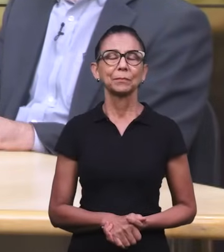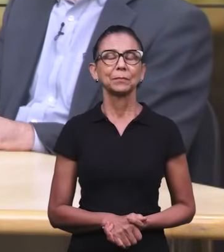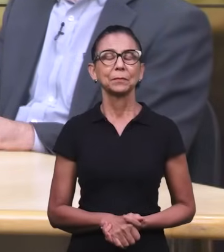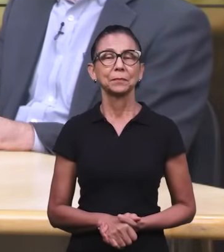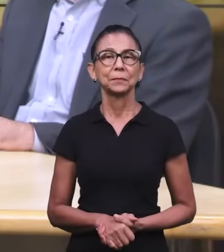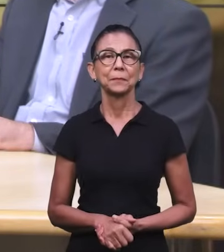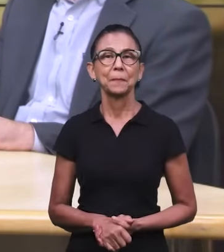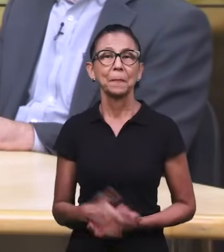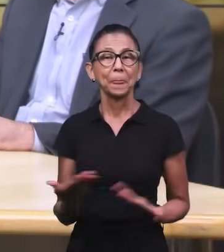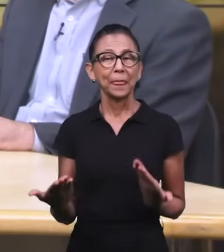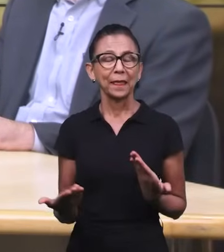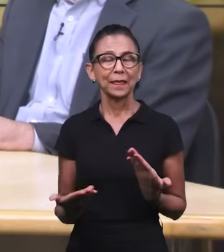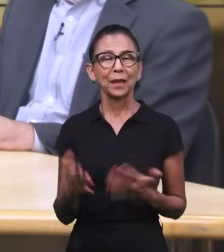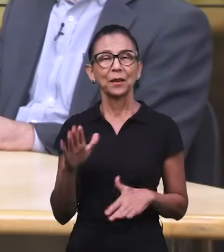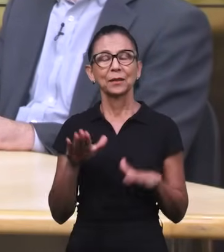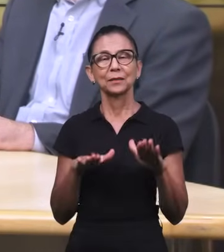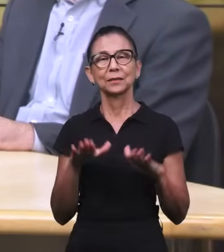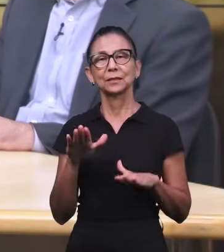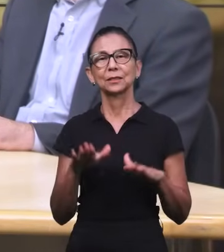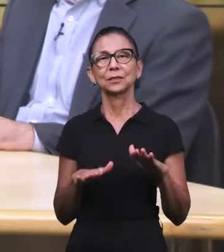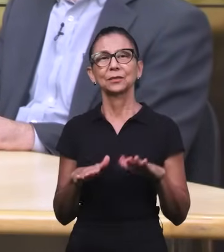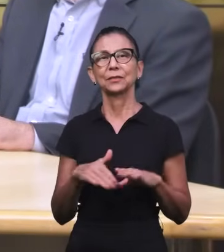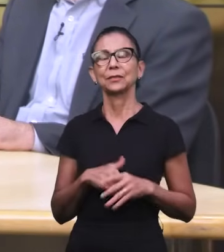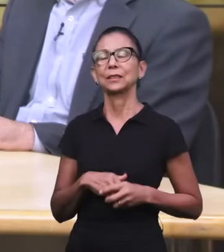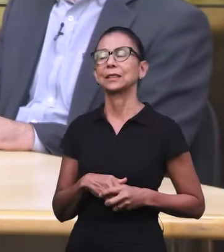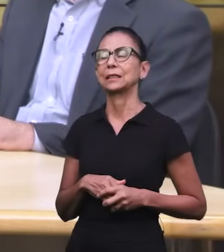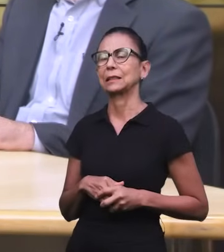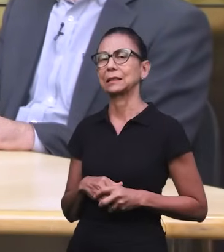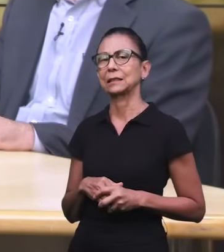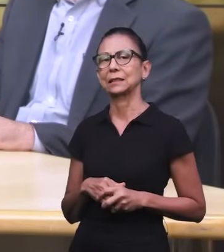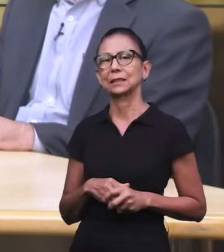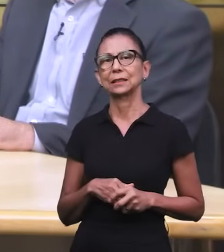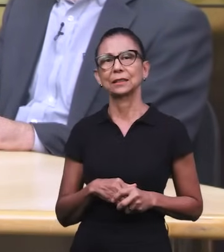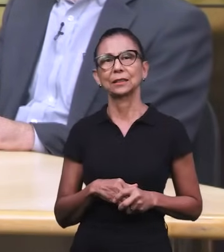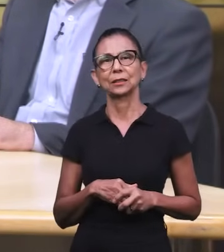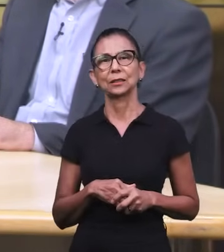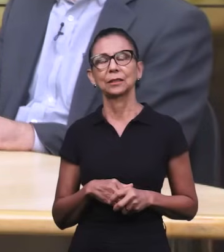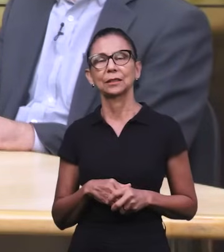é por isso que de vez em quando quando eu tenho com condições de alguma Em algum momento reunir